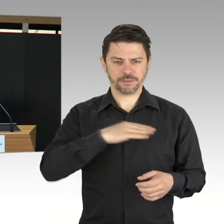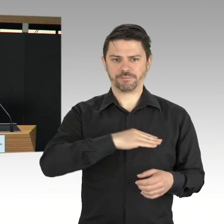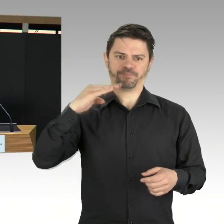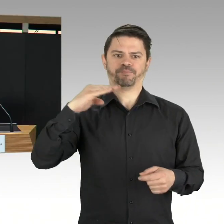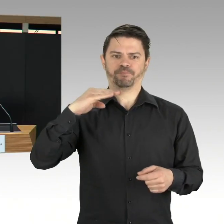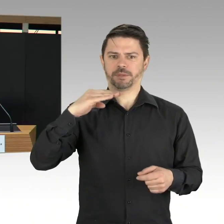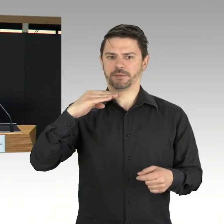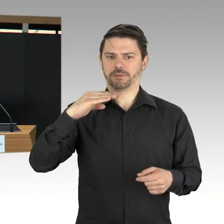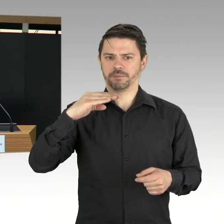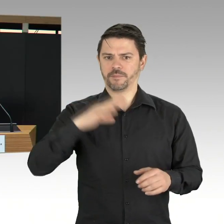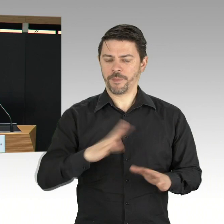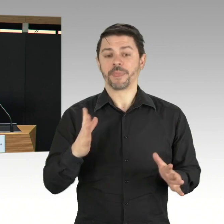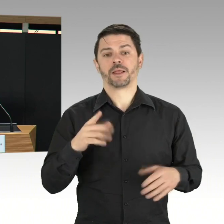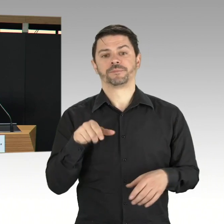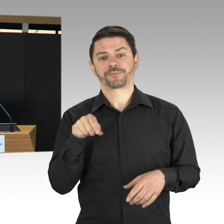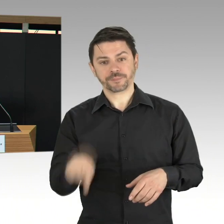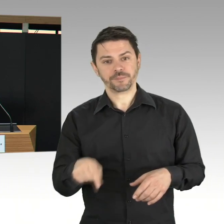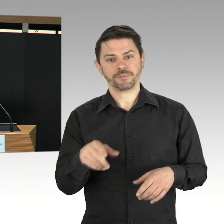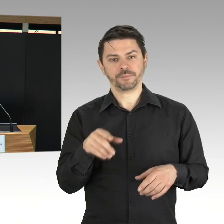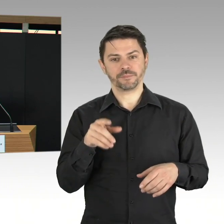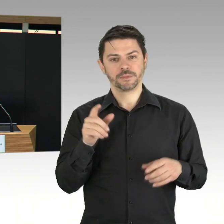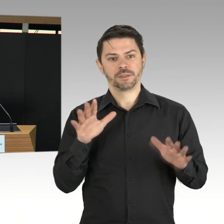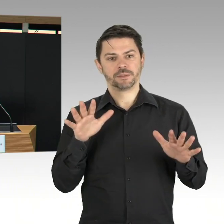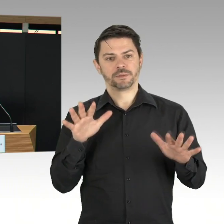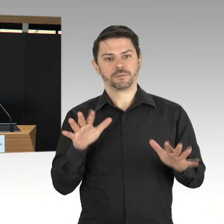Denn solange sich die CDU im Bund querstellt,